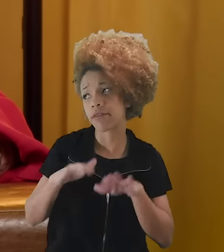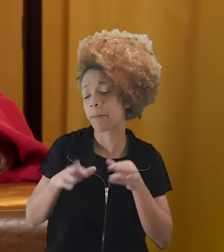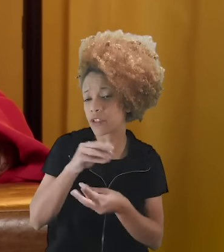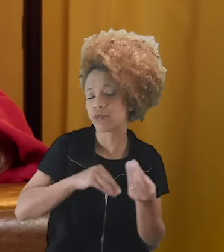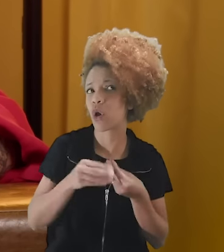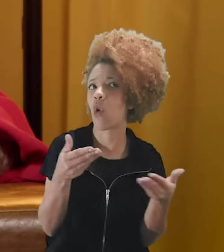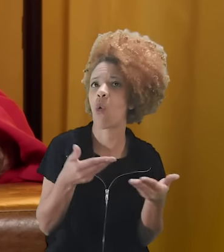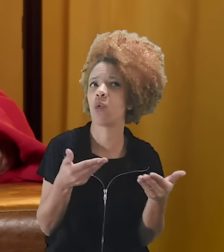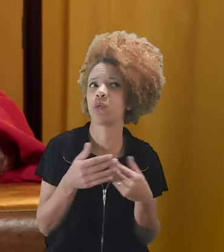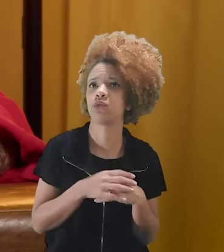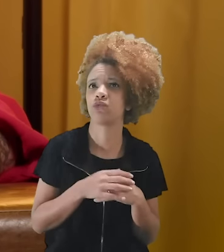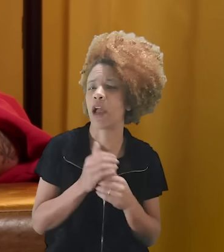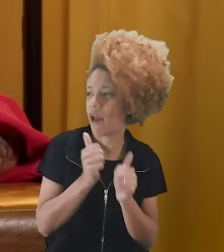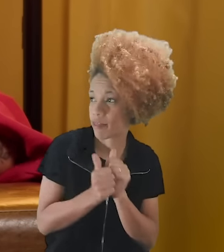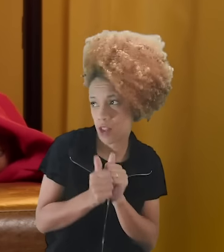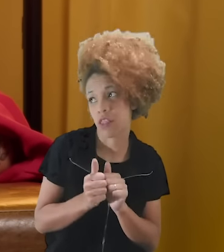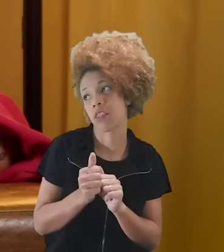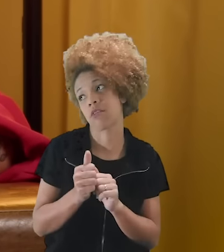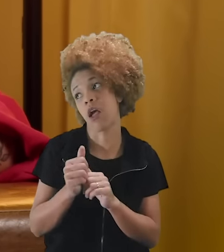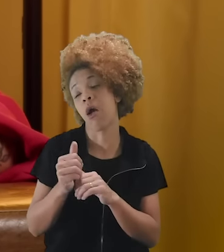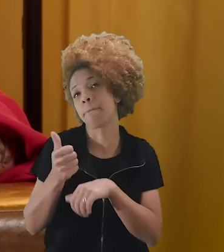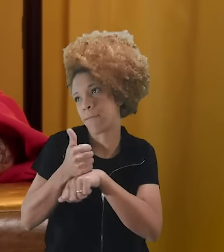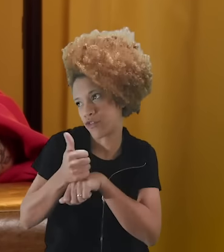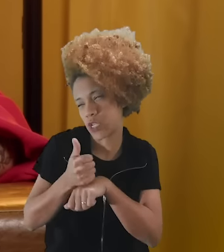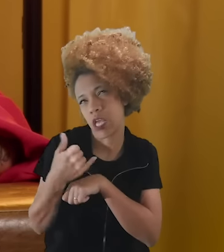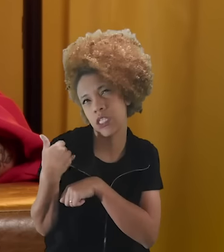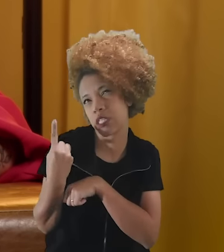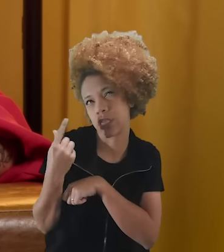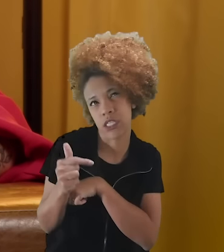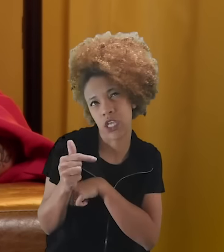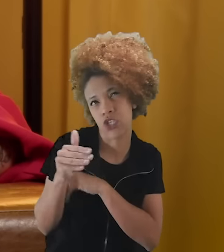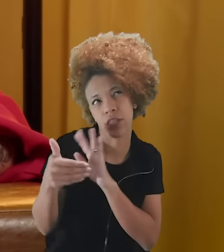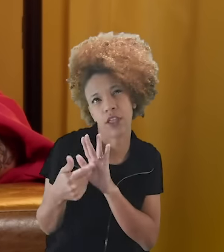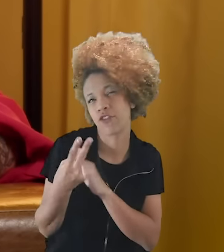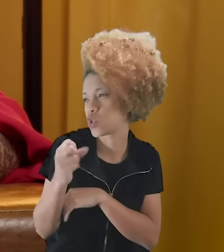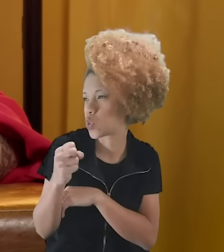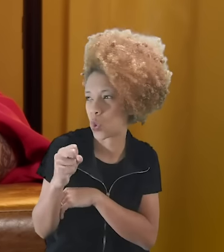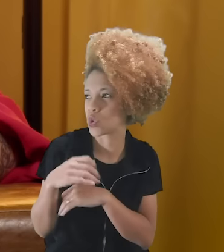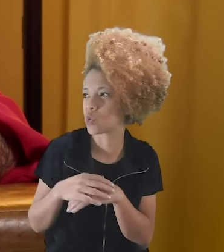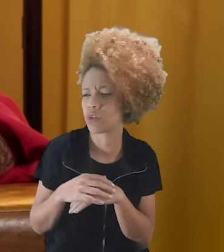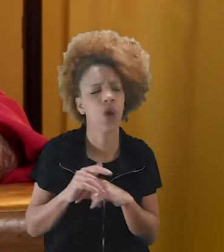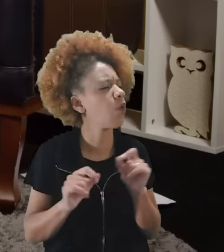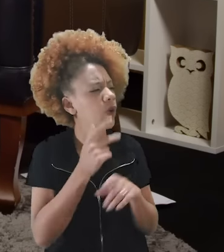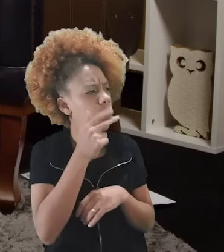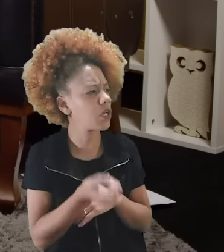variado atualmente falar de atletas profissionais ali de 17 a 28 anos o que eu acho bizarro porque